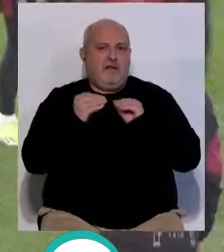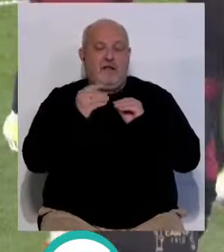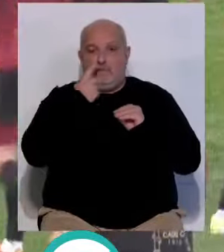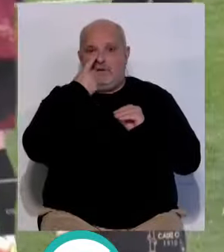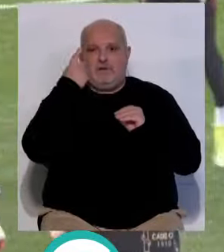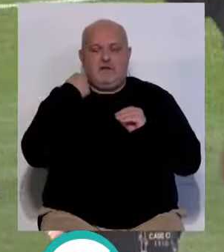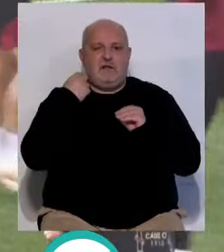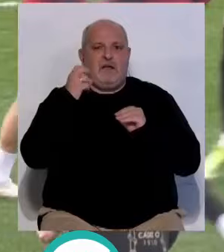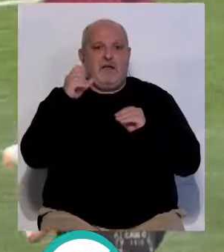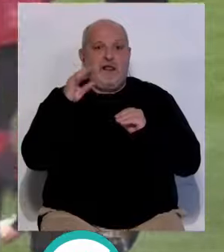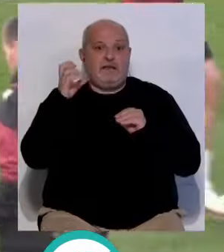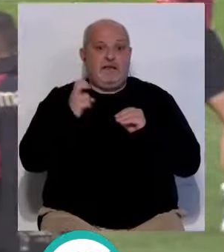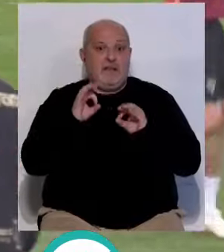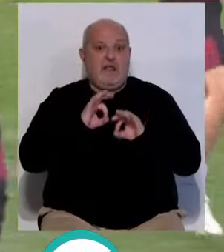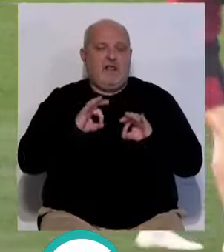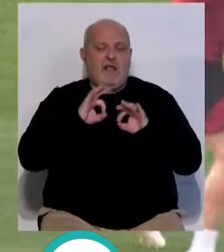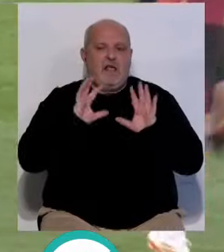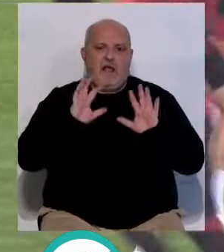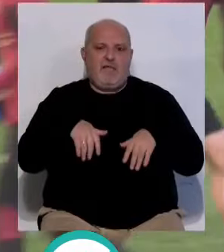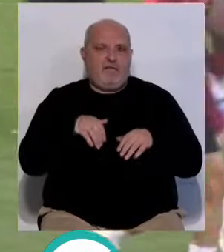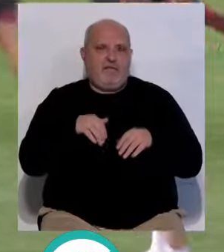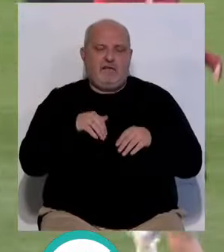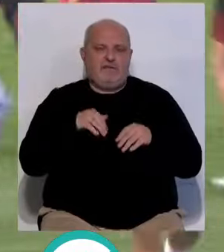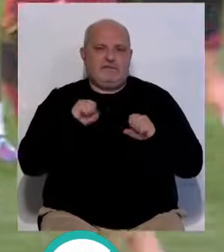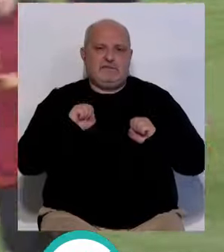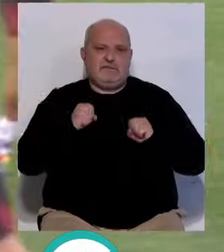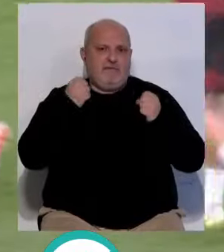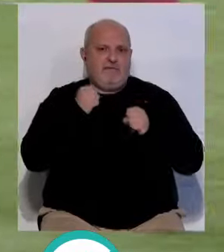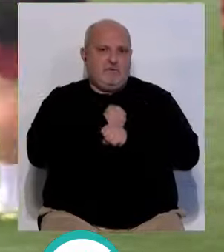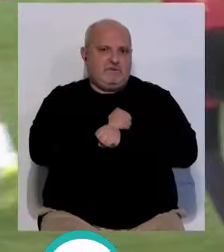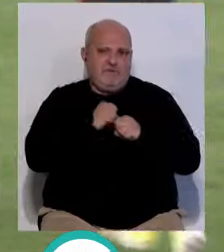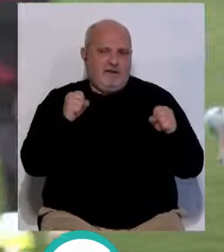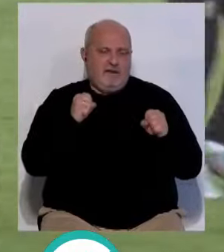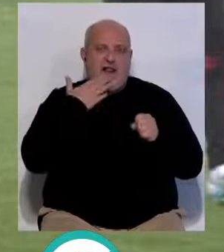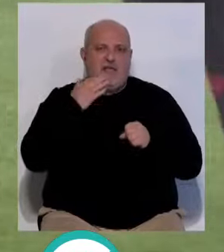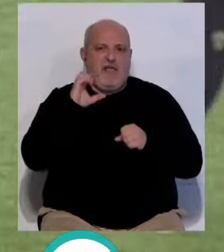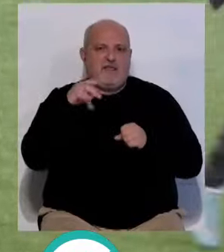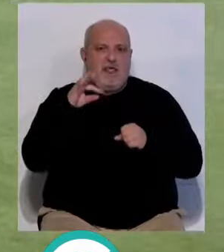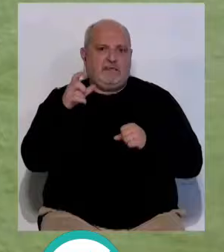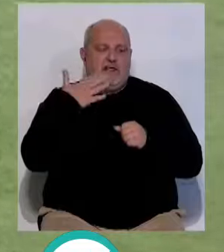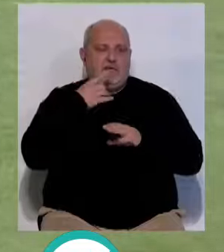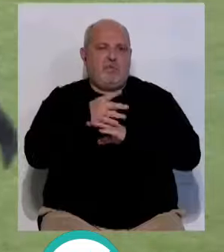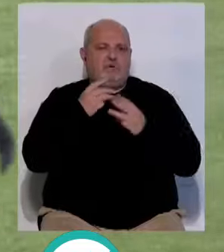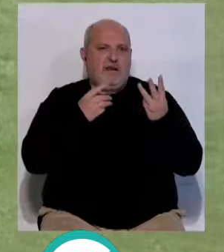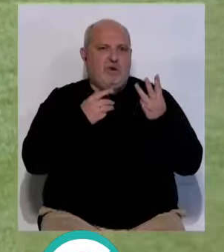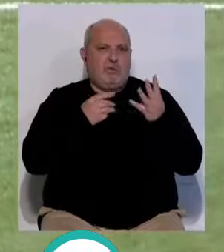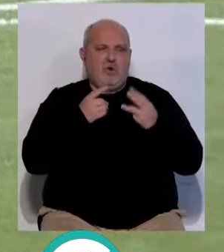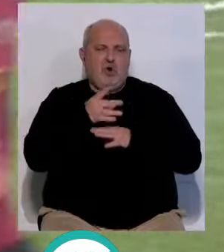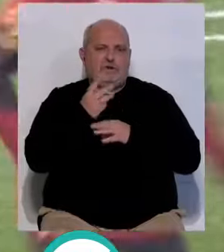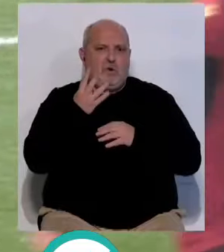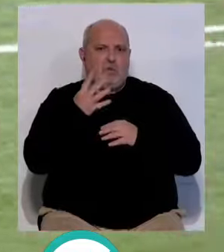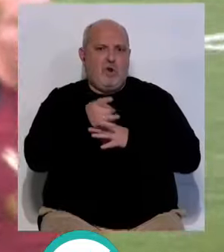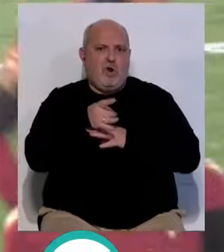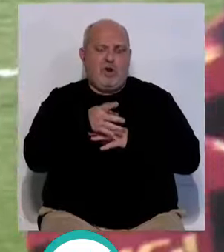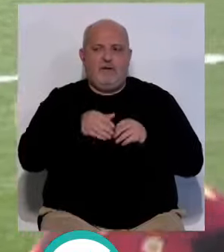no viene Escalante el caddin no se salva ni loco vamos marcó tres goles cuatro cuatro cuatro y los